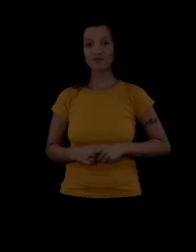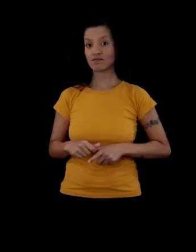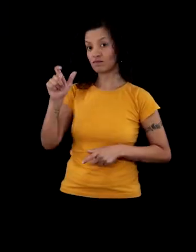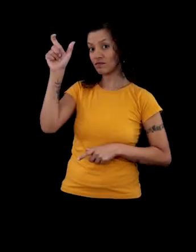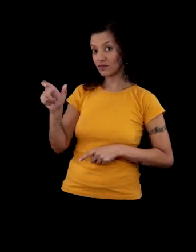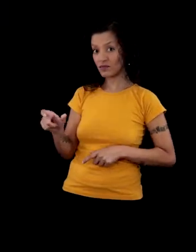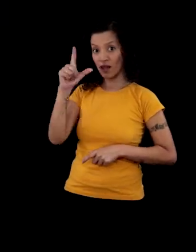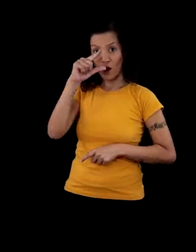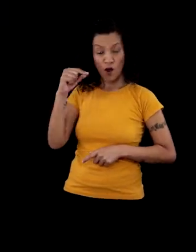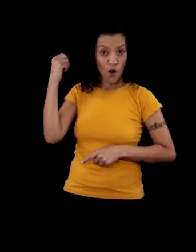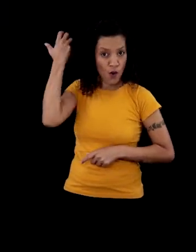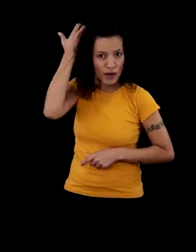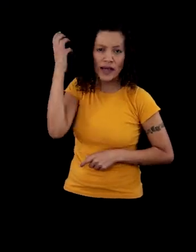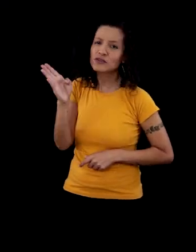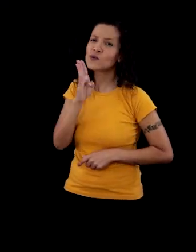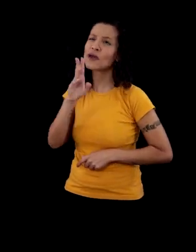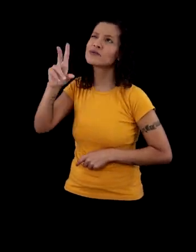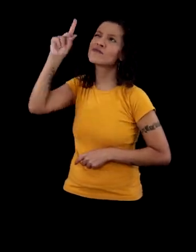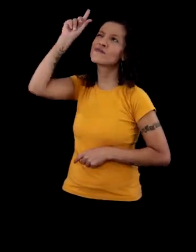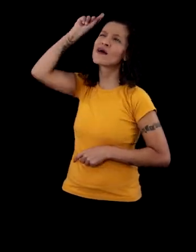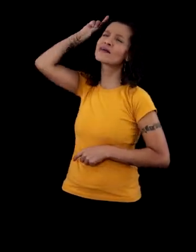Conheço a Dona Onete desde que me entendo por gente